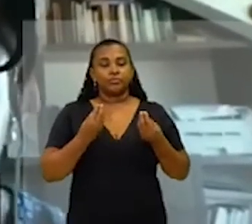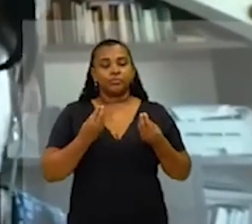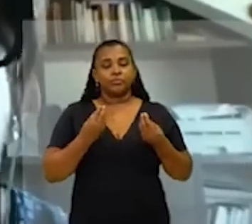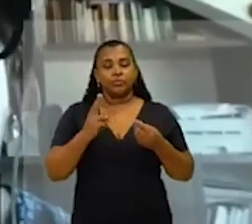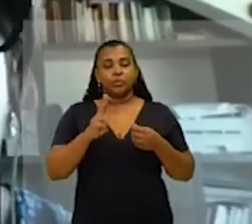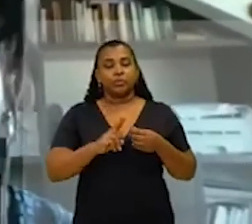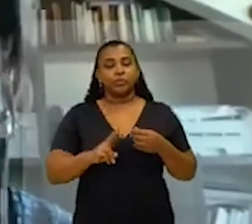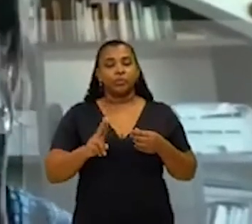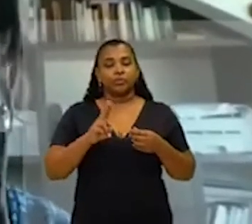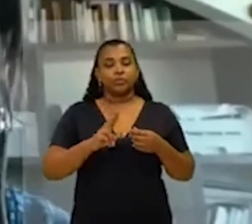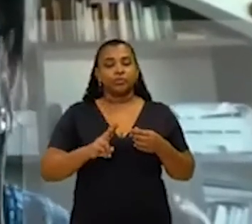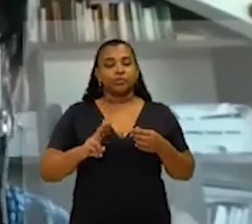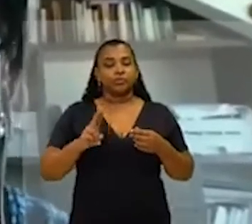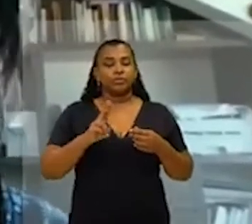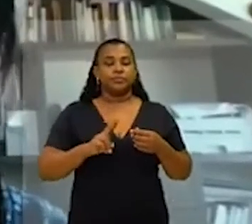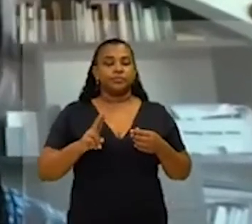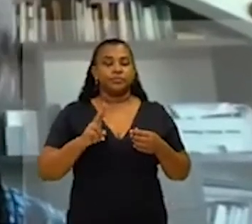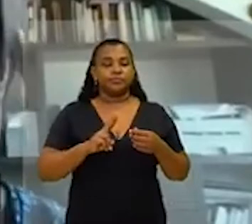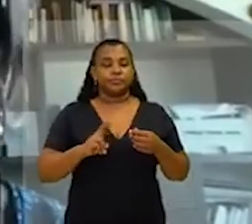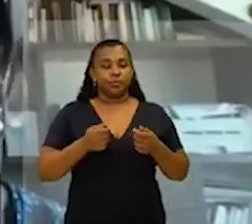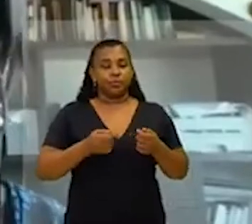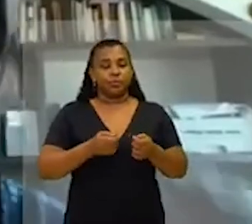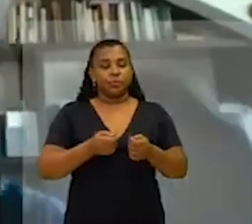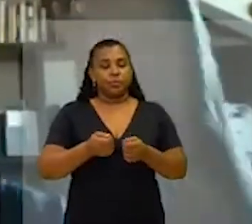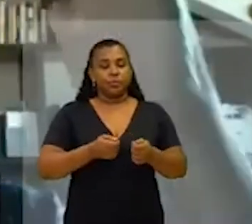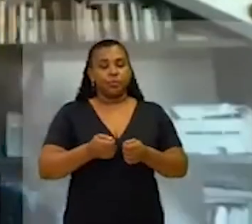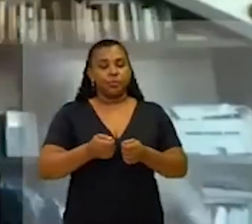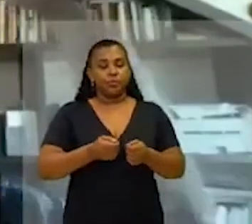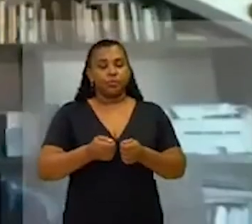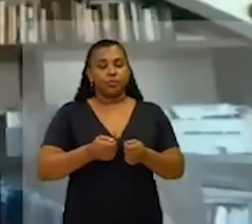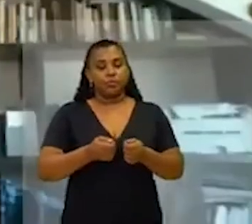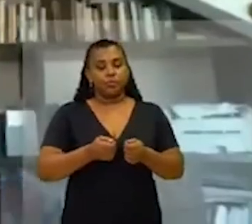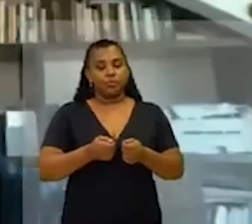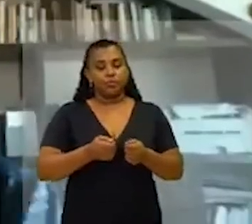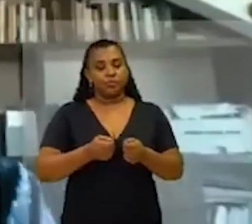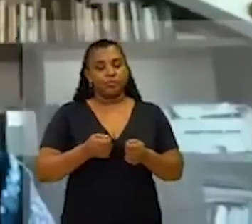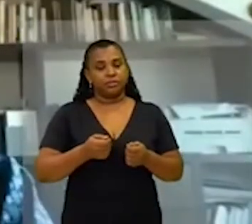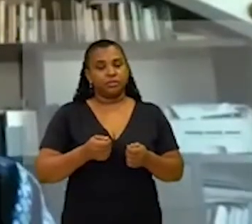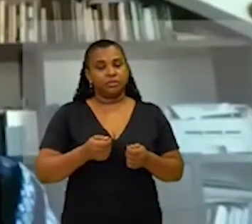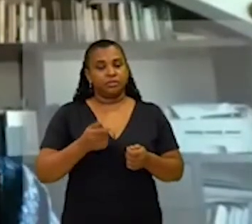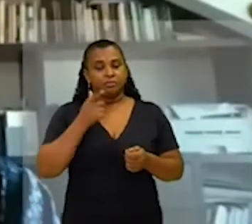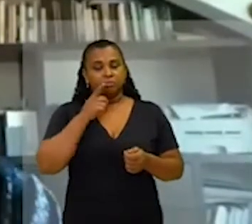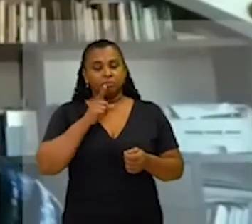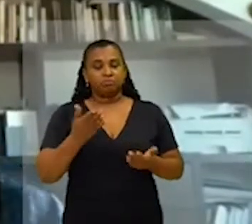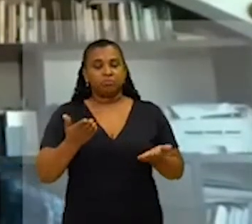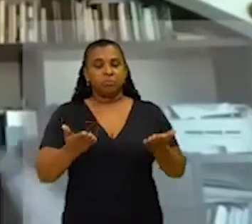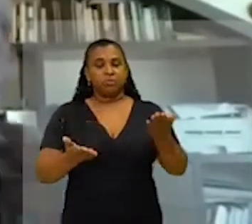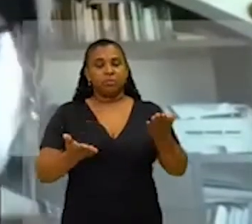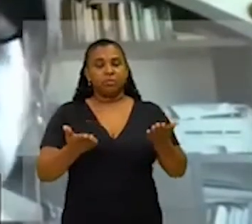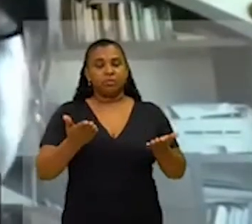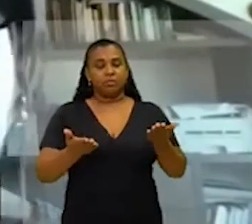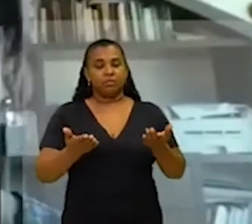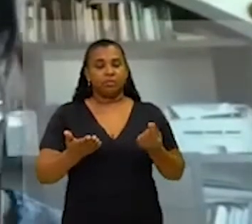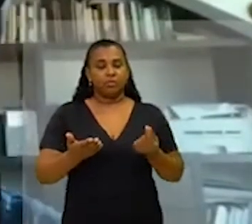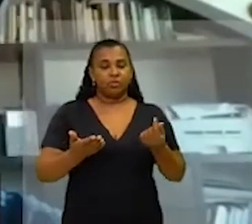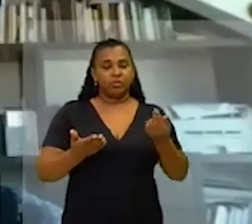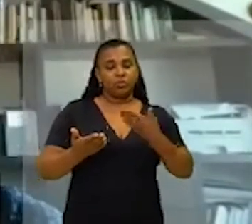uma um controle maior de que haja um equilíbrio entre o fundo privado e o fundo público para que